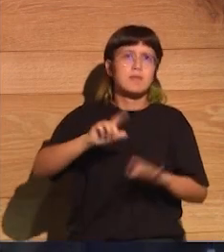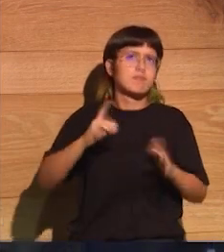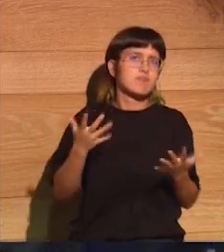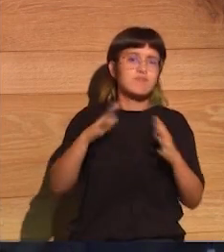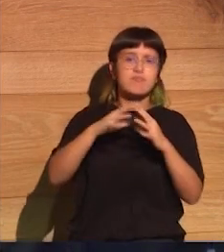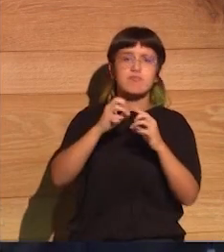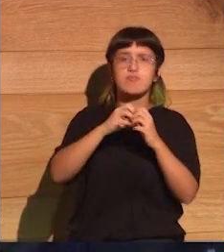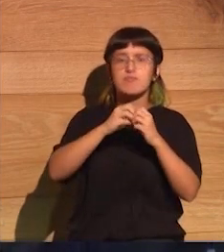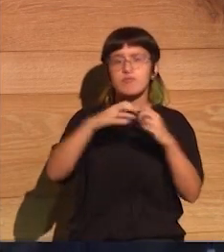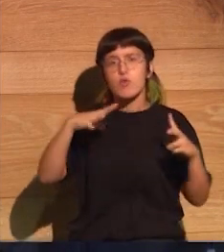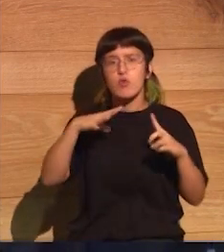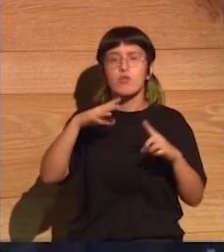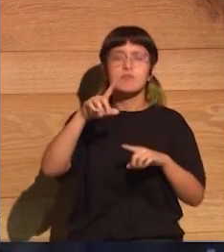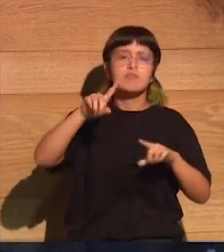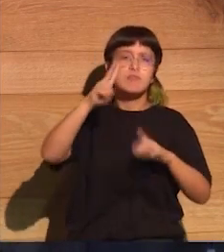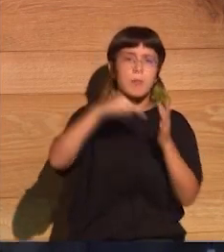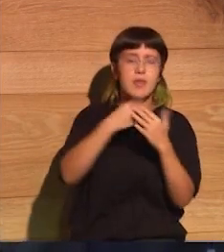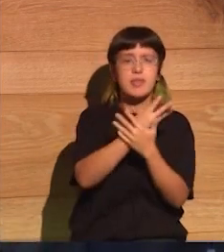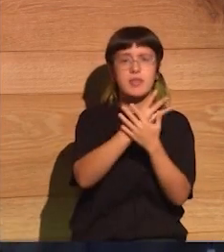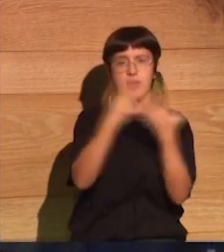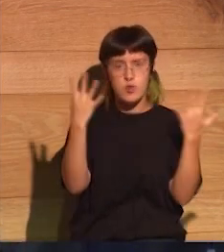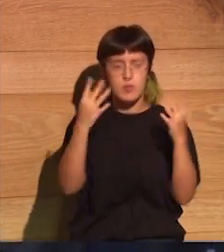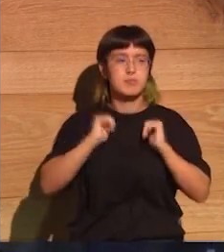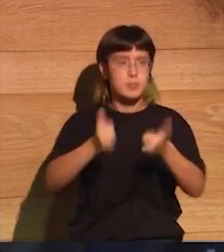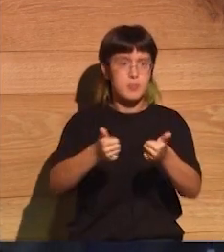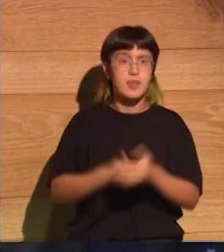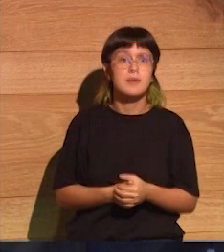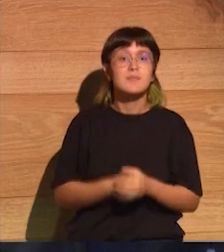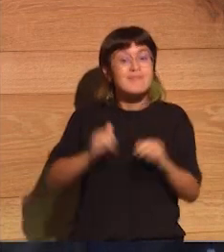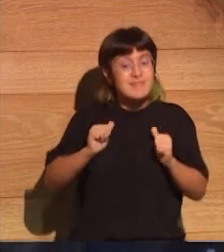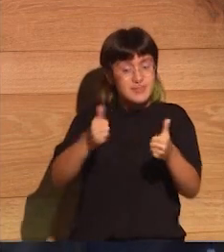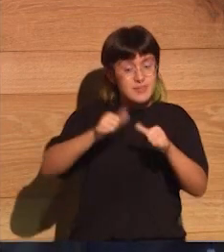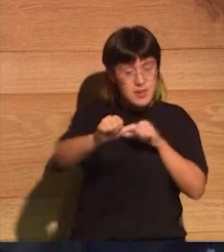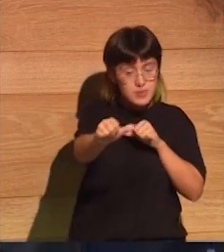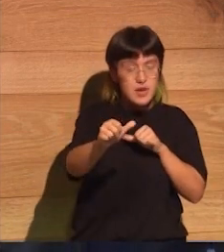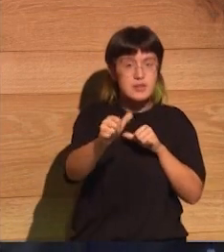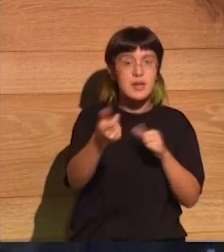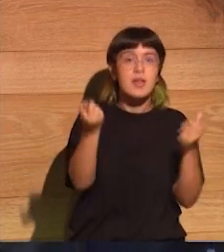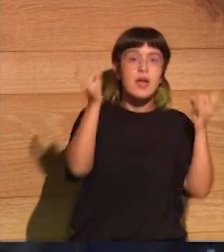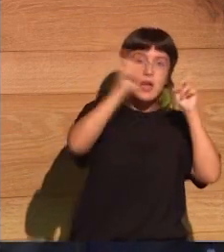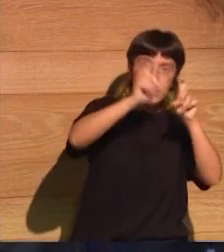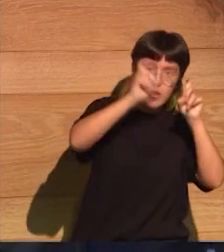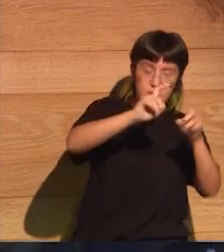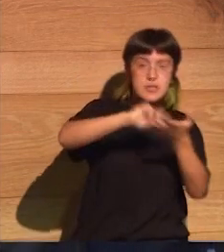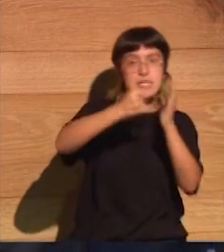y se ha consolidado como un referente porque desde el principio estábamos estudiando esas conexiones entre educación, tecnología e innovación